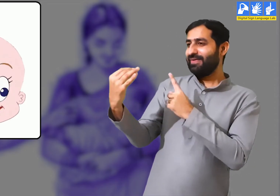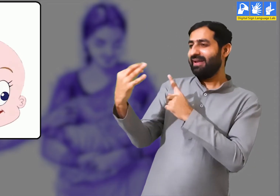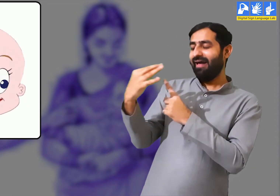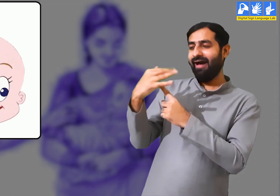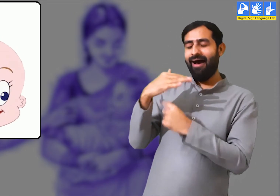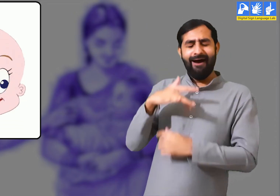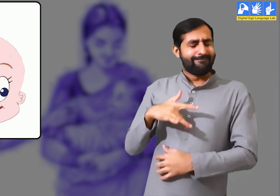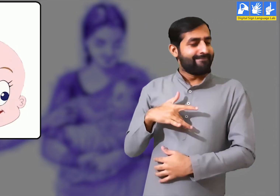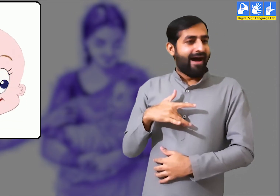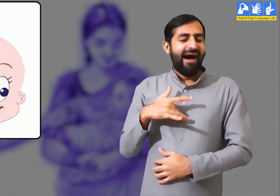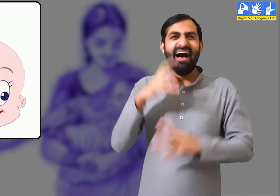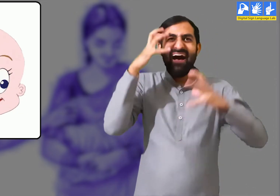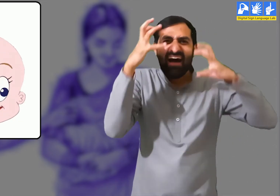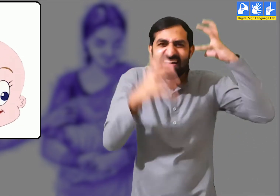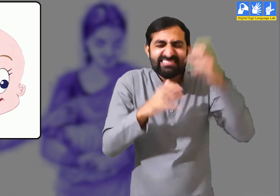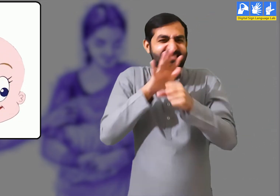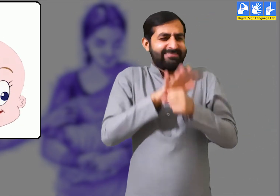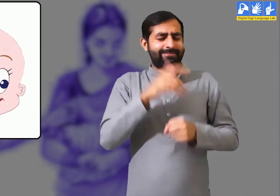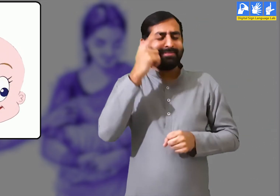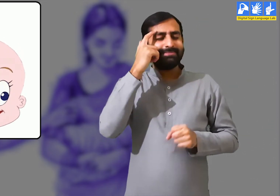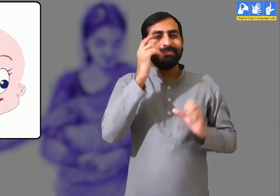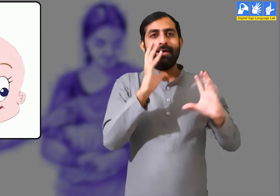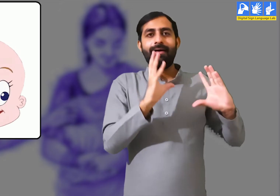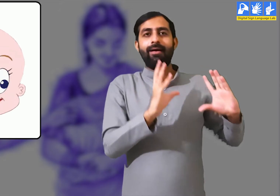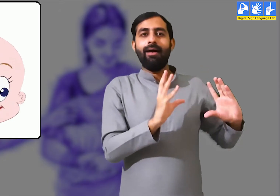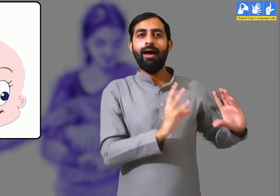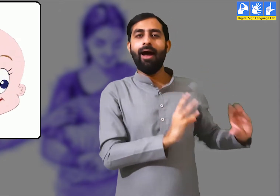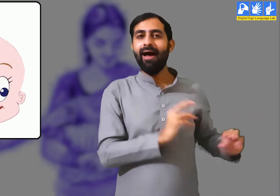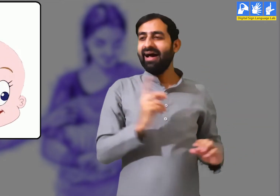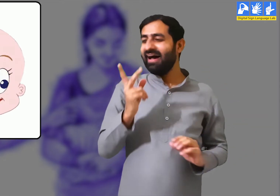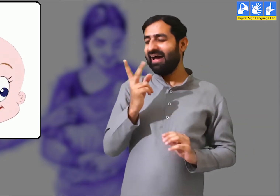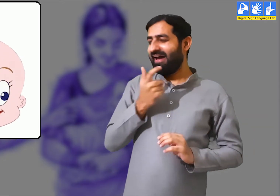जो उनकी सारी परेशानियों को ख़त्म कर उन्हें प्रसन्न कर देती हैं।